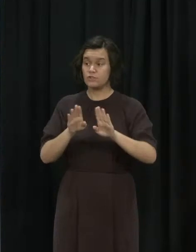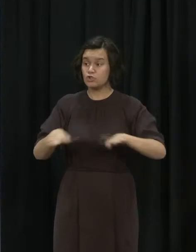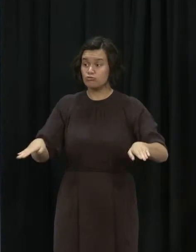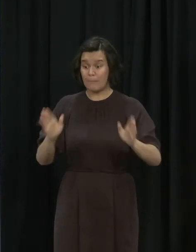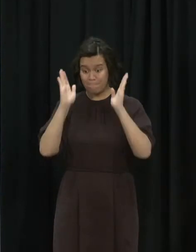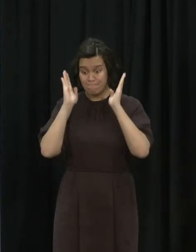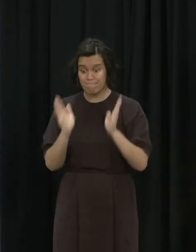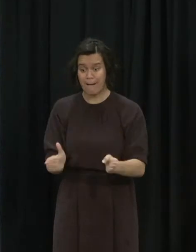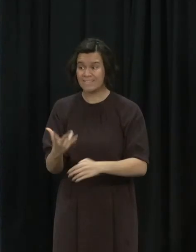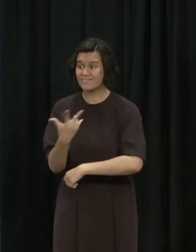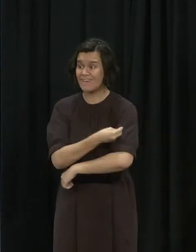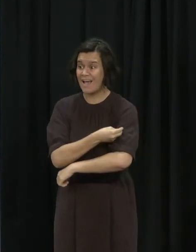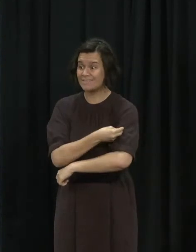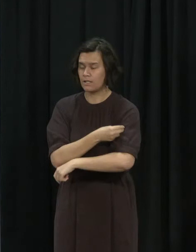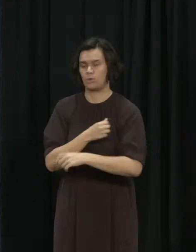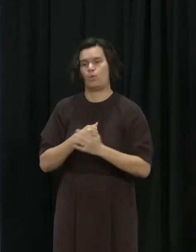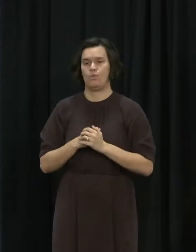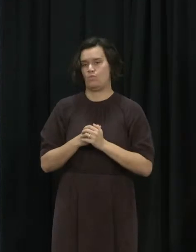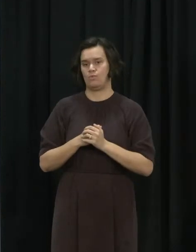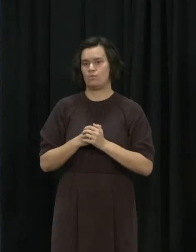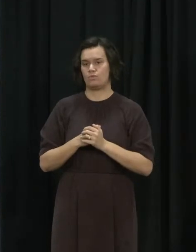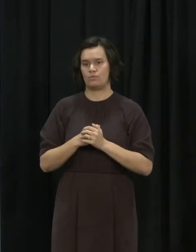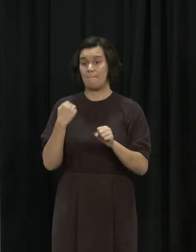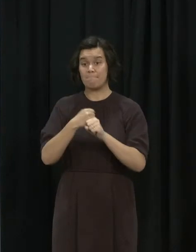E hiahia ana ahau ki te tino marama mo tetahi mea i hoatu e